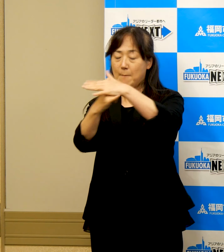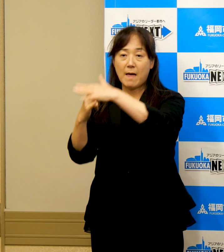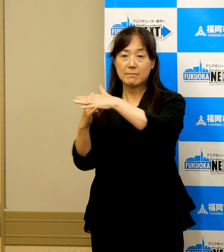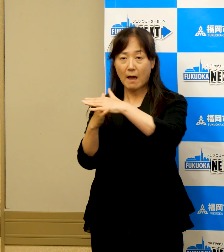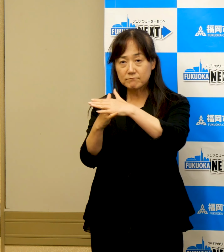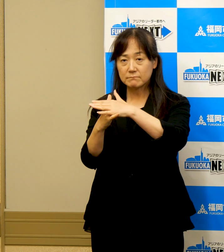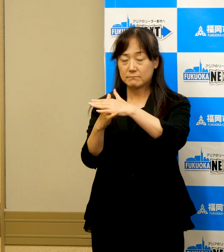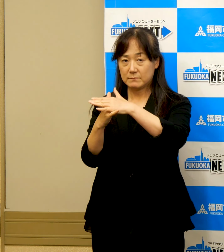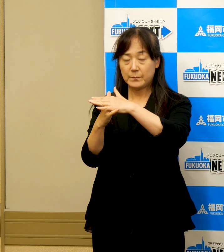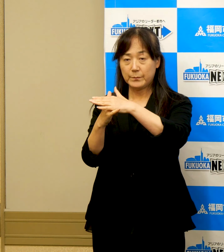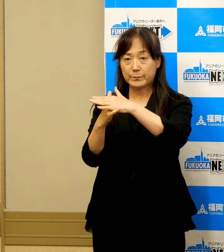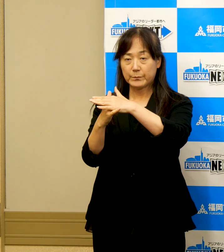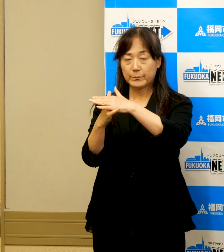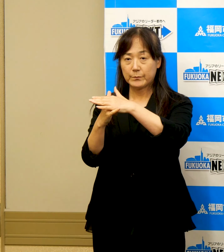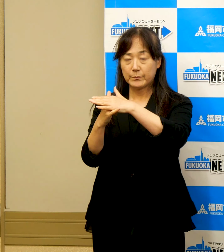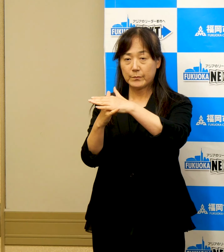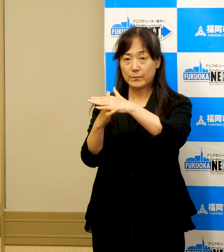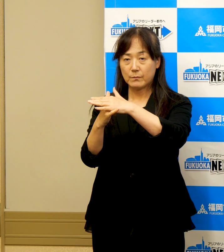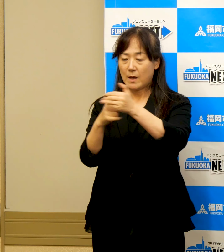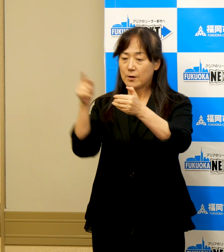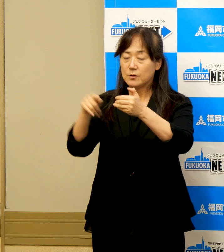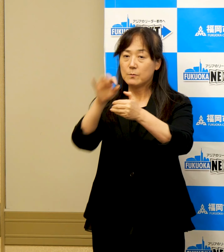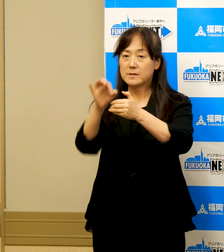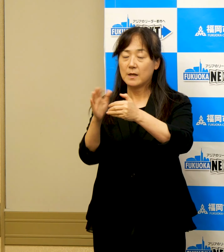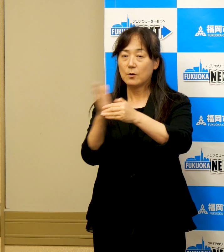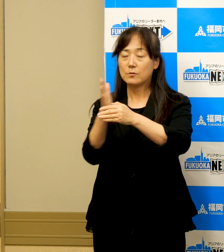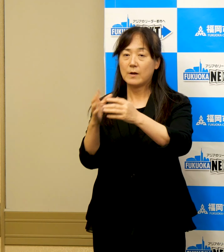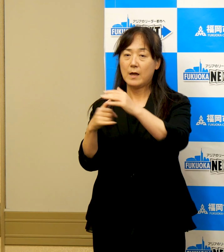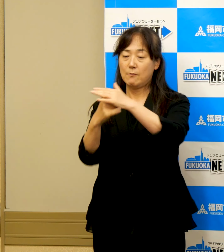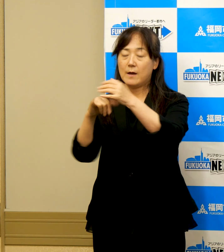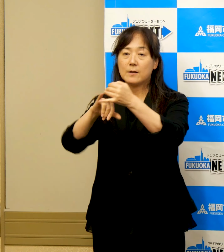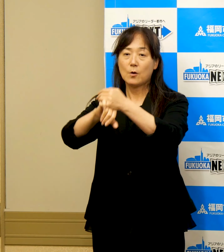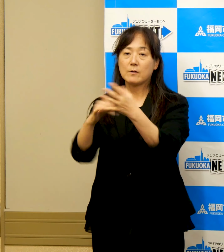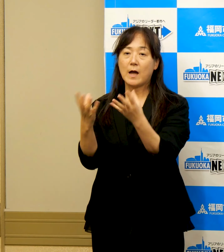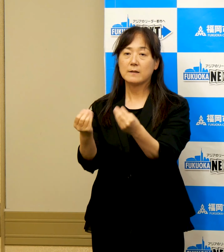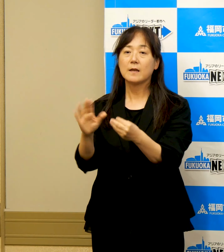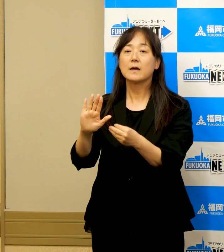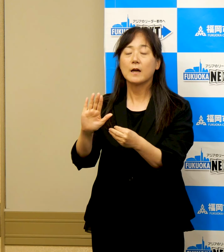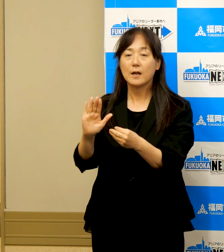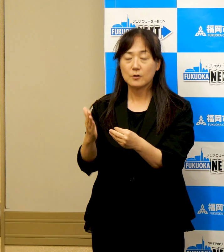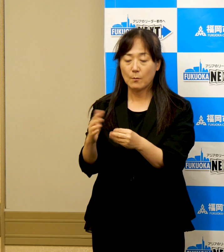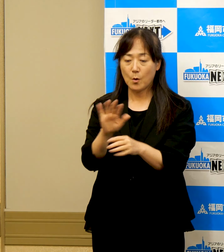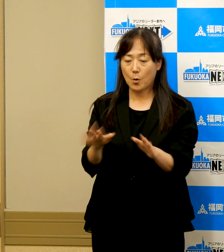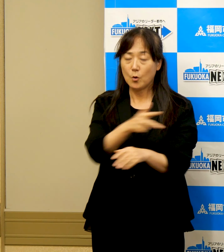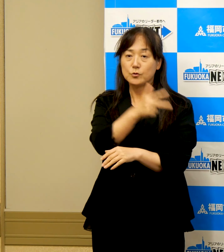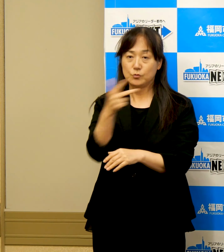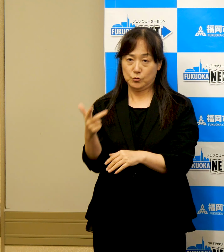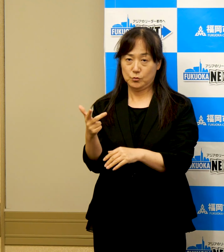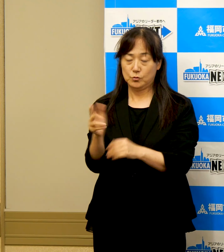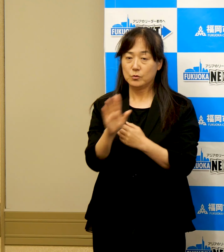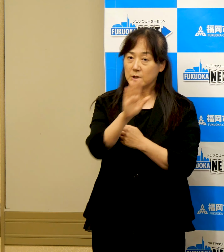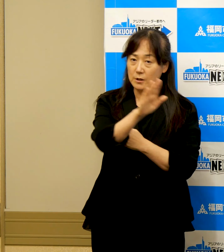ほとんど入るような状況にありました 9割以上は入っていたんですが 実は今週以降ですね